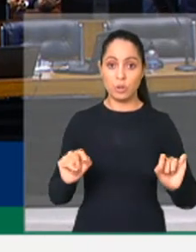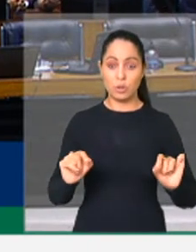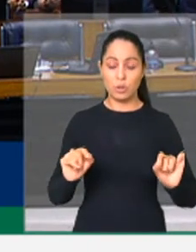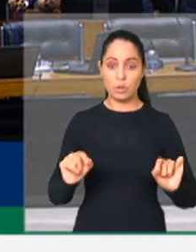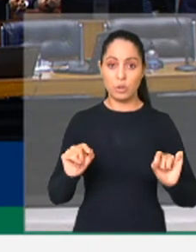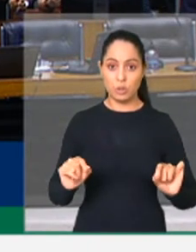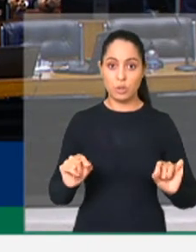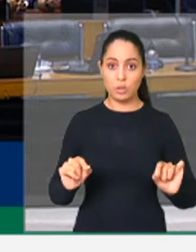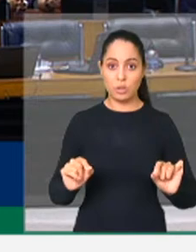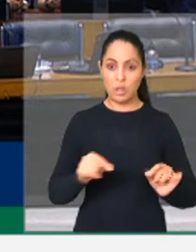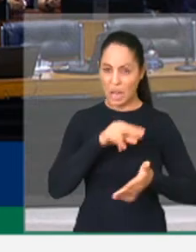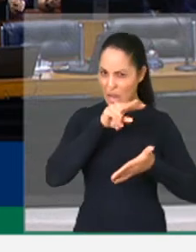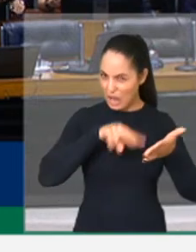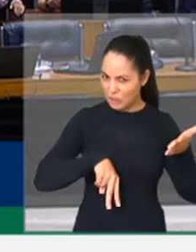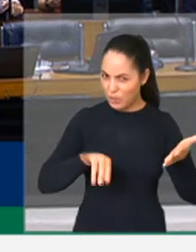PROVISÓRIAS E SEIS PROJETOS